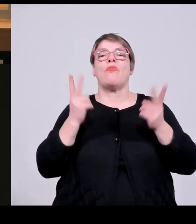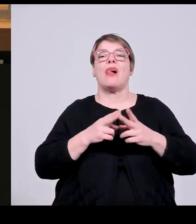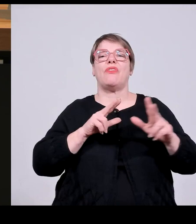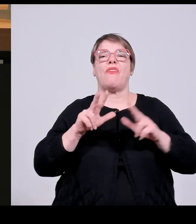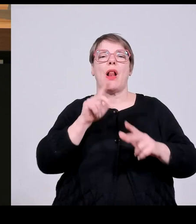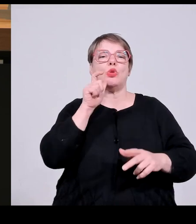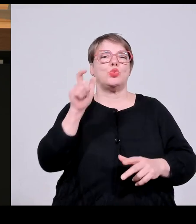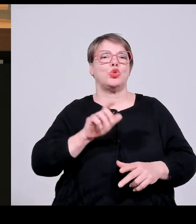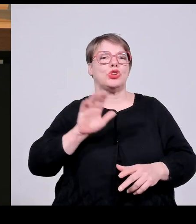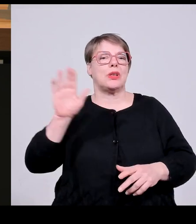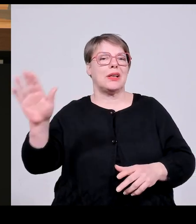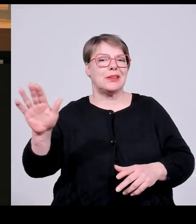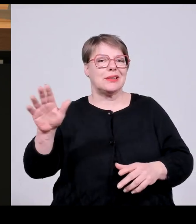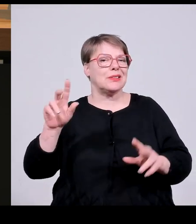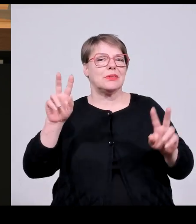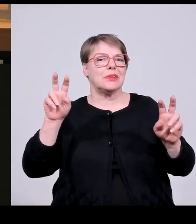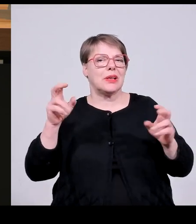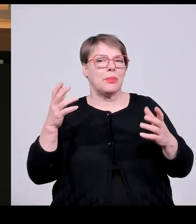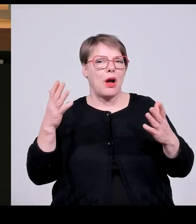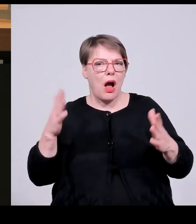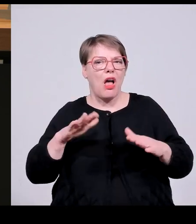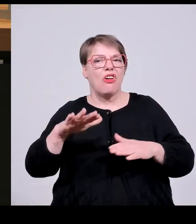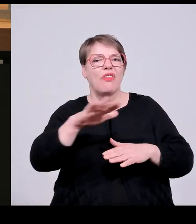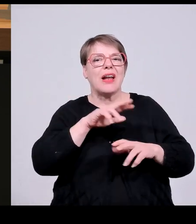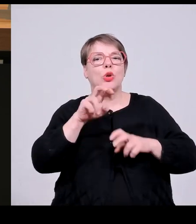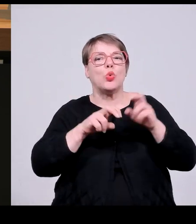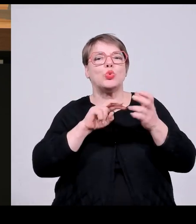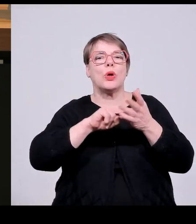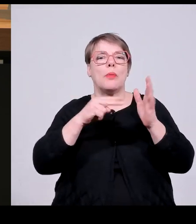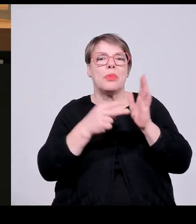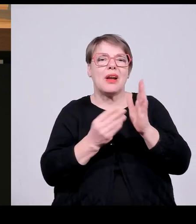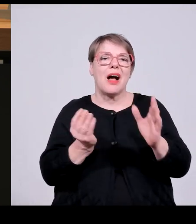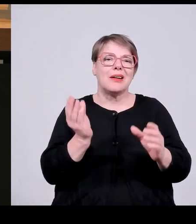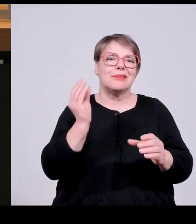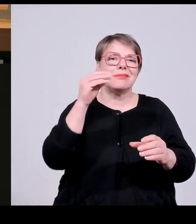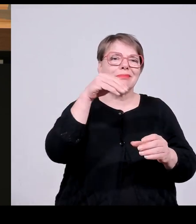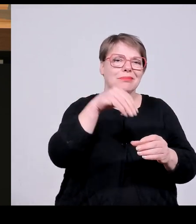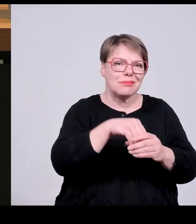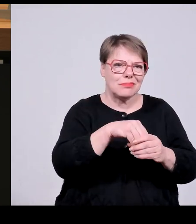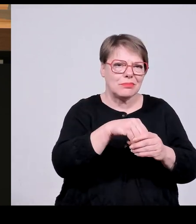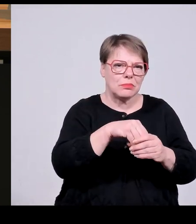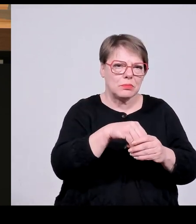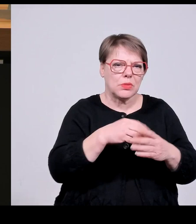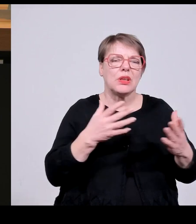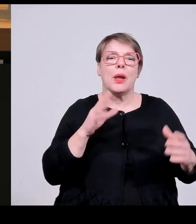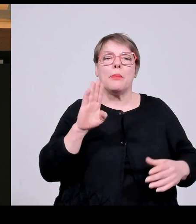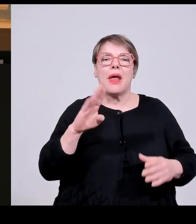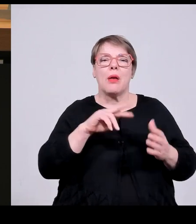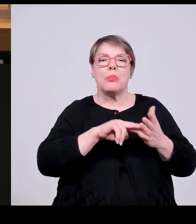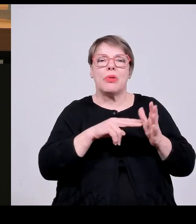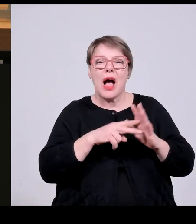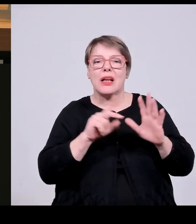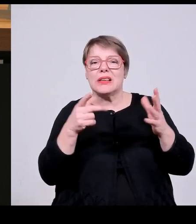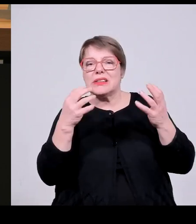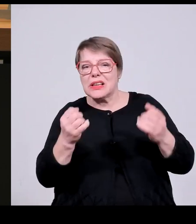haben, schauen sich mit der die Zahlen an wie viele kleine hatten in der Zeit, in der sie zwischen 2011 und 2016 regiert